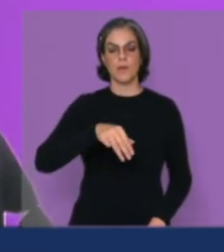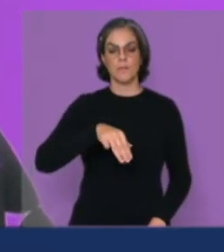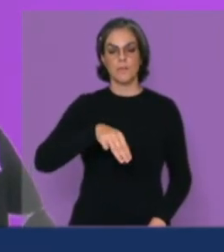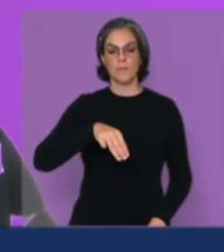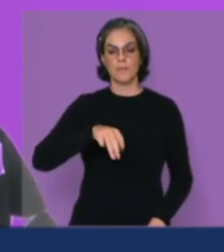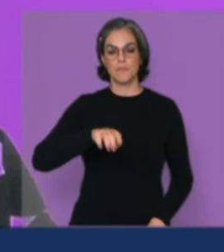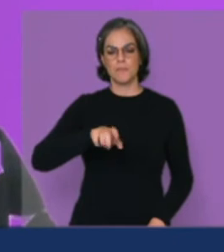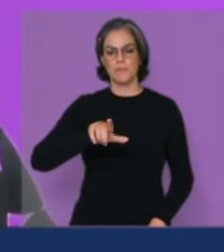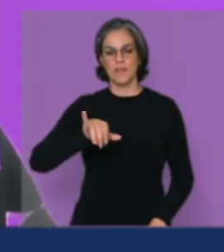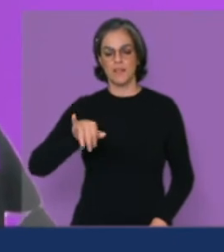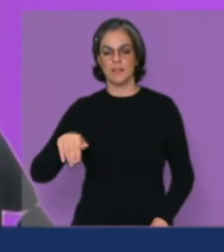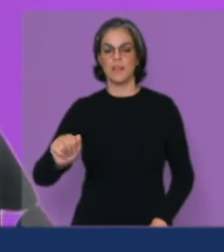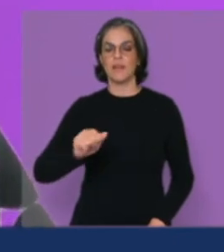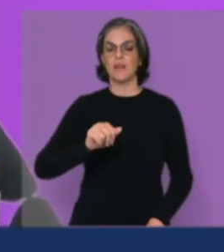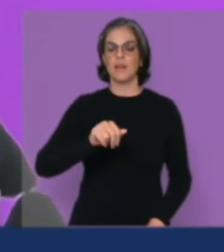ANDRADE, MARTINE GRAEL,